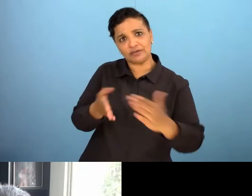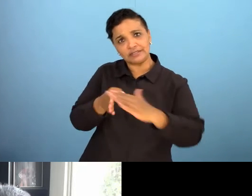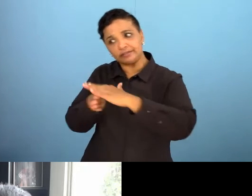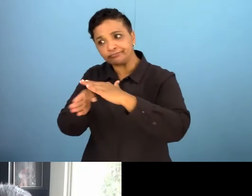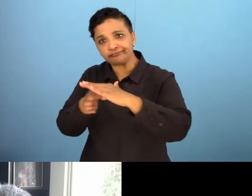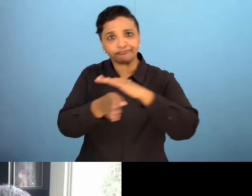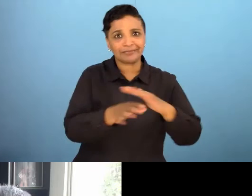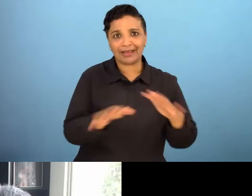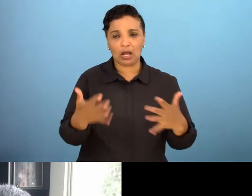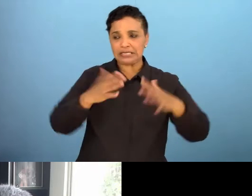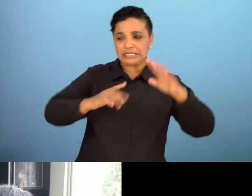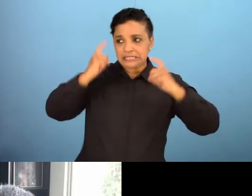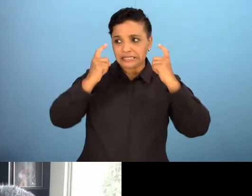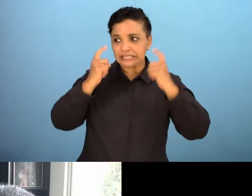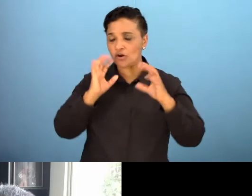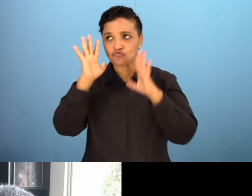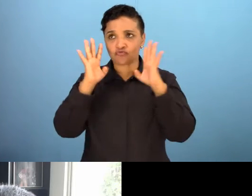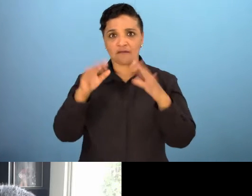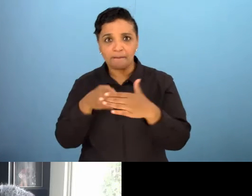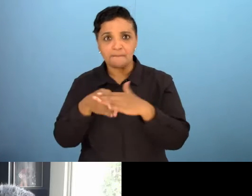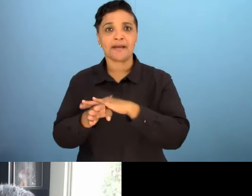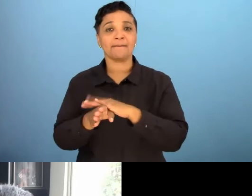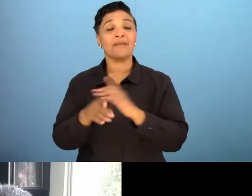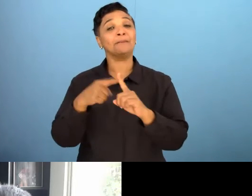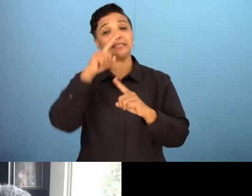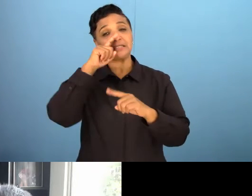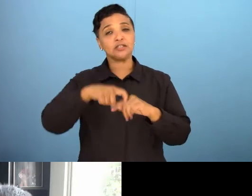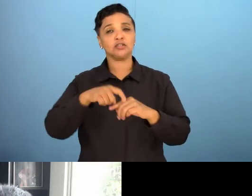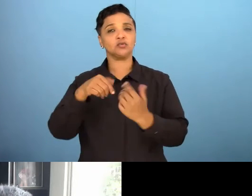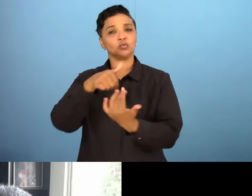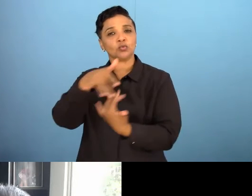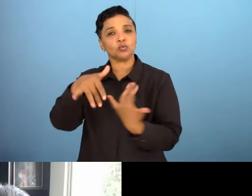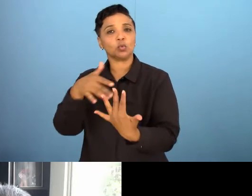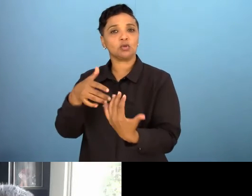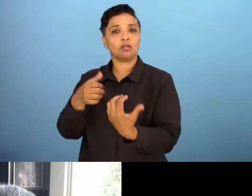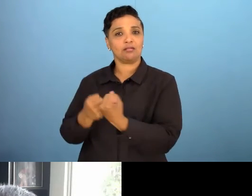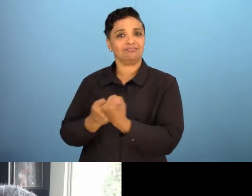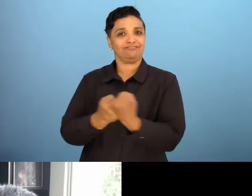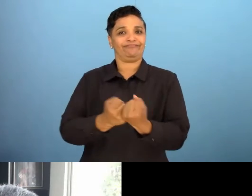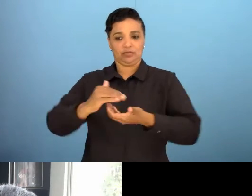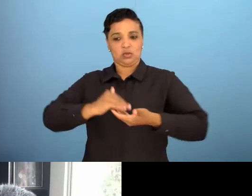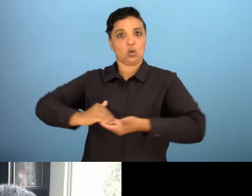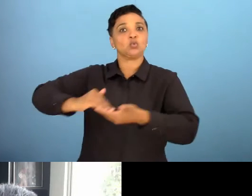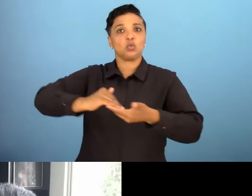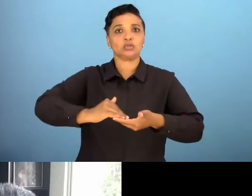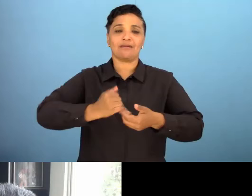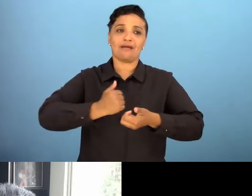En muchos casos, las personas con discapacidad tuvieron que improvisar para acceder a los servicios durante las medidas de bloqueo.